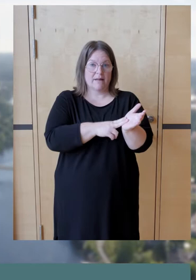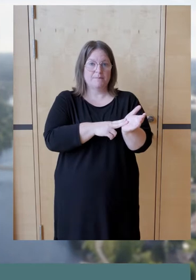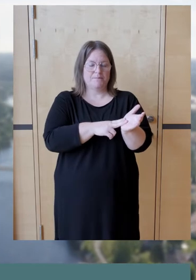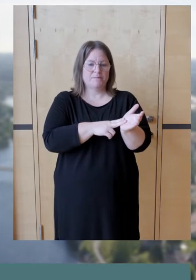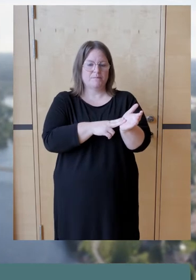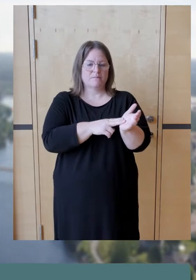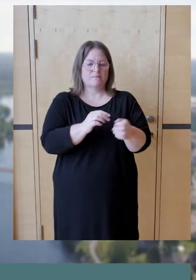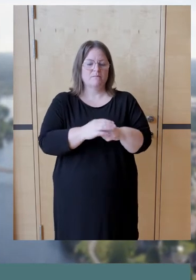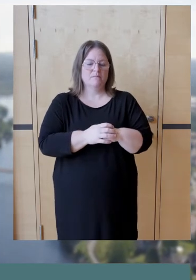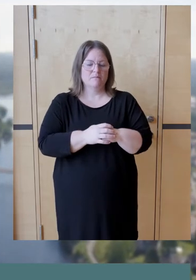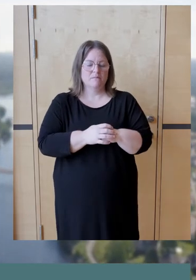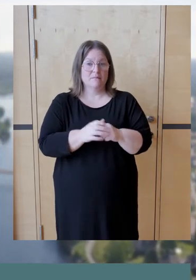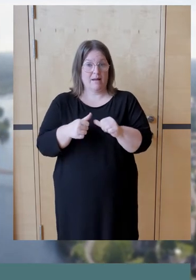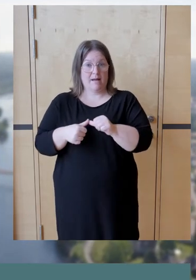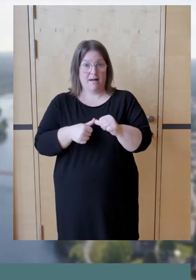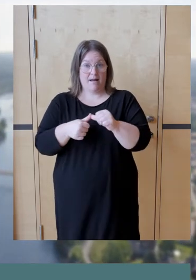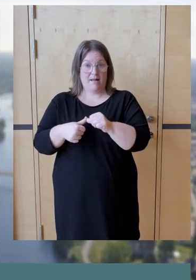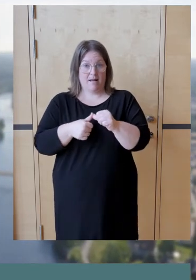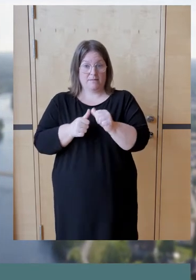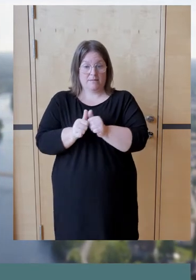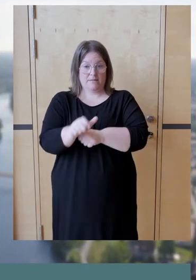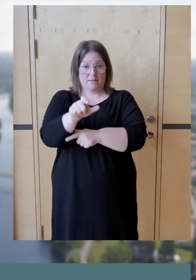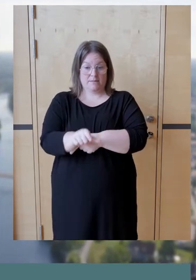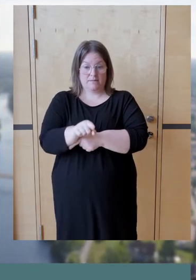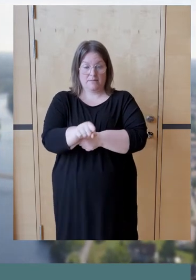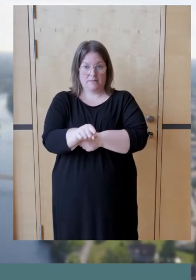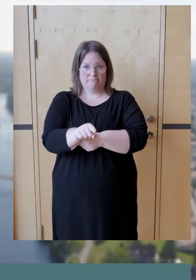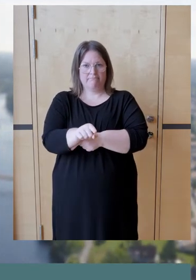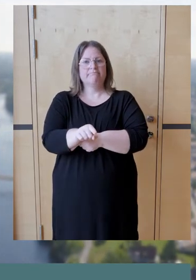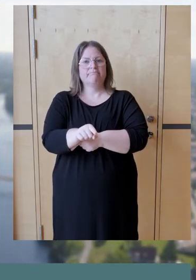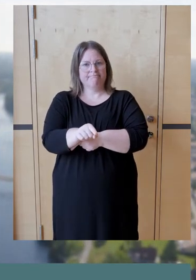Att alliansens företrädare Yrkade att punkterna 1 2 3